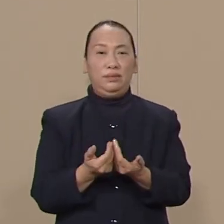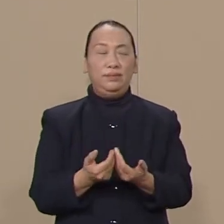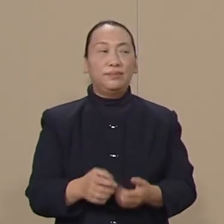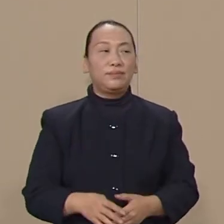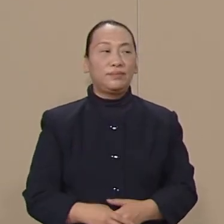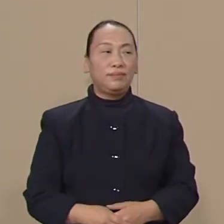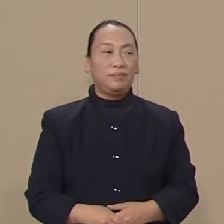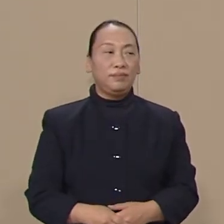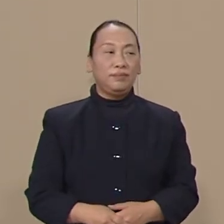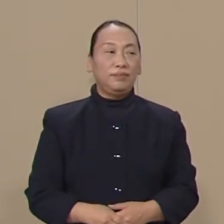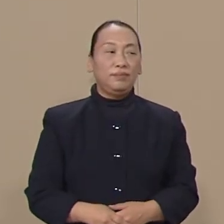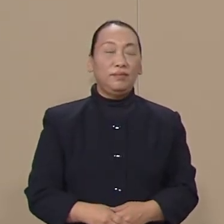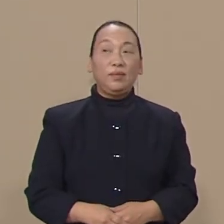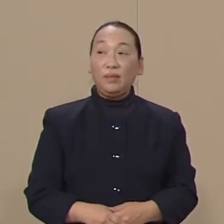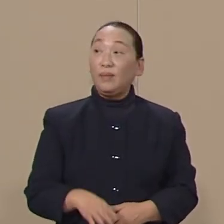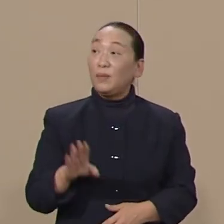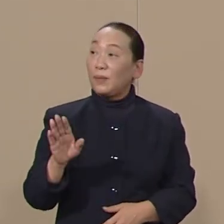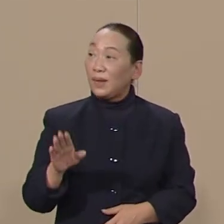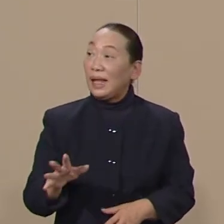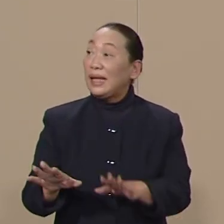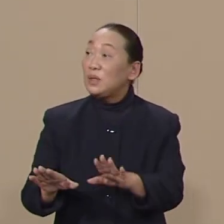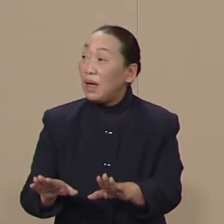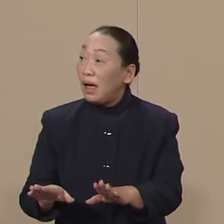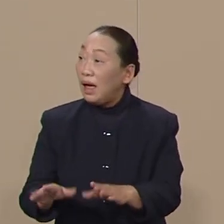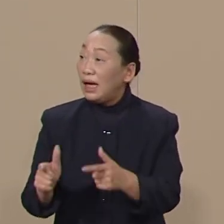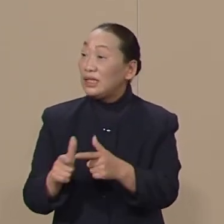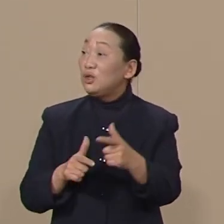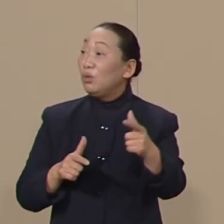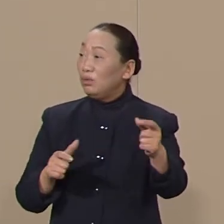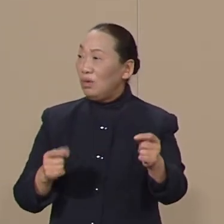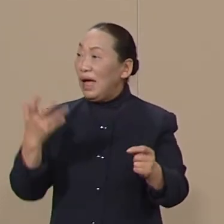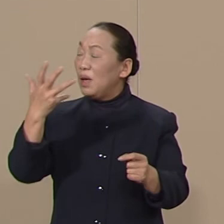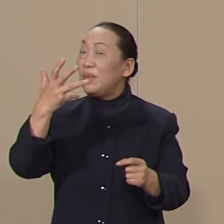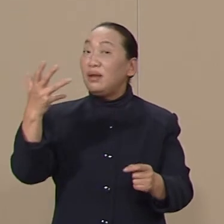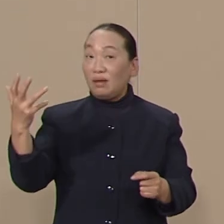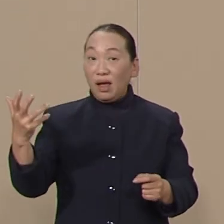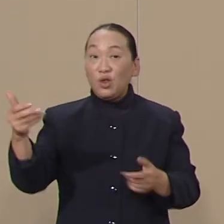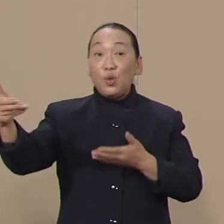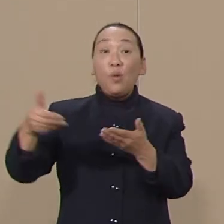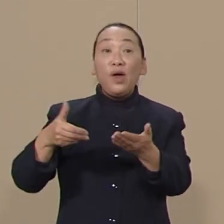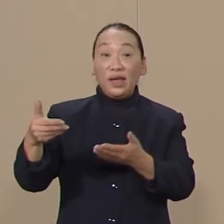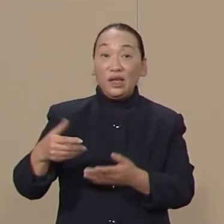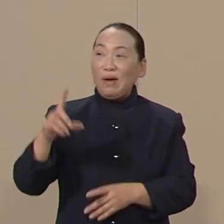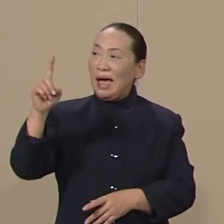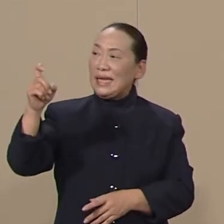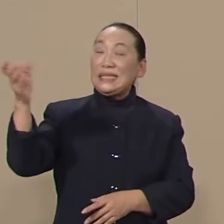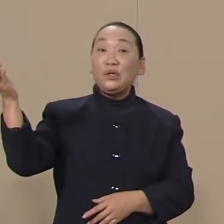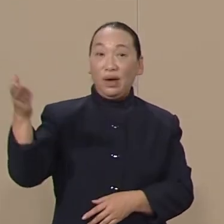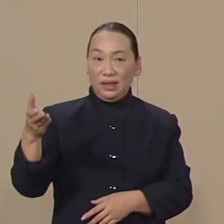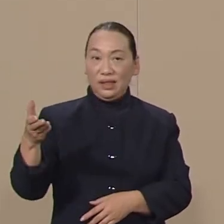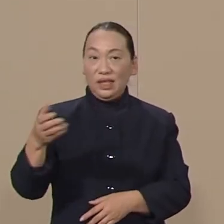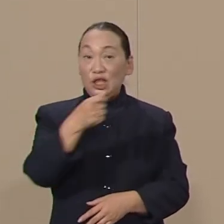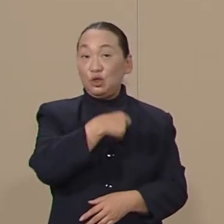今 日本のね アメリカとの貿易額は１割 で 中国がほぼ３割なんですね